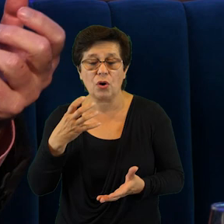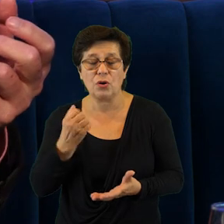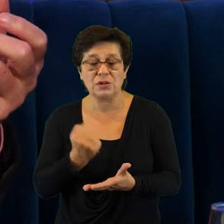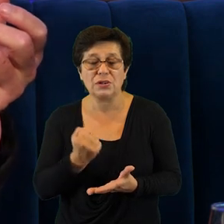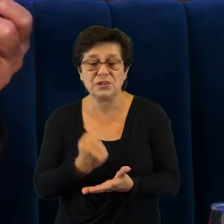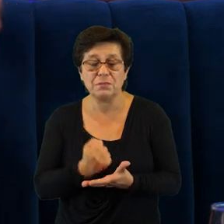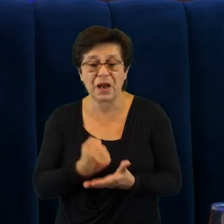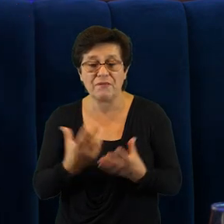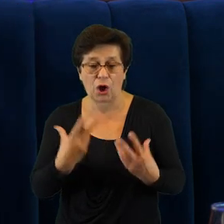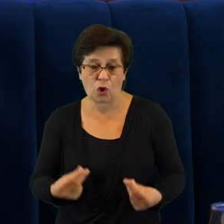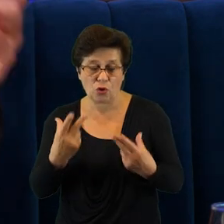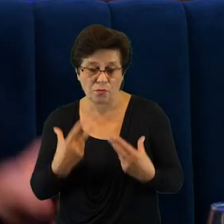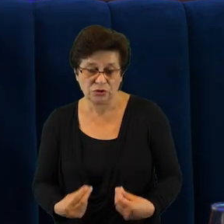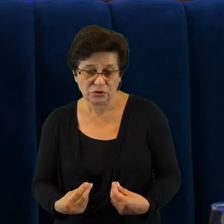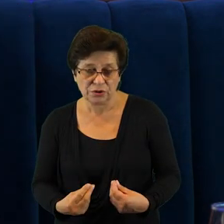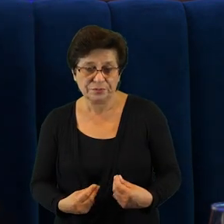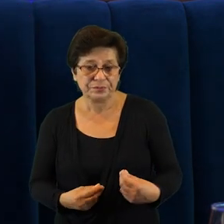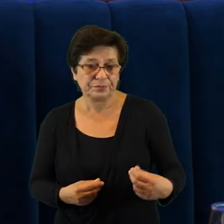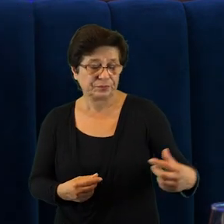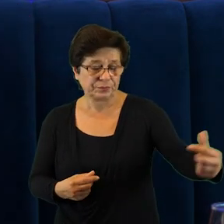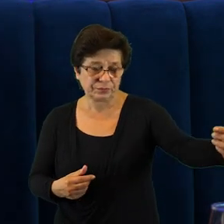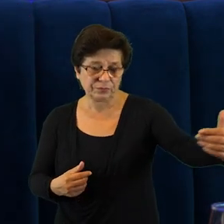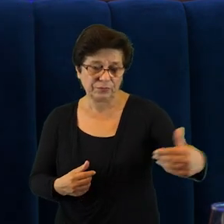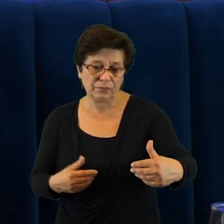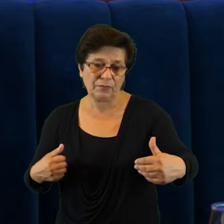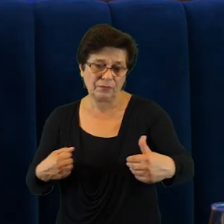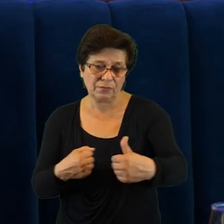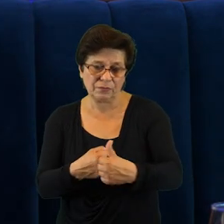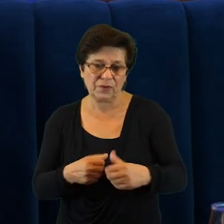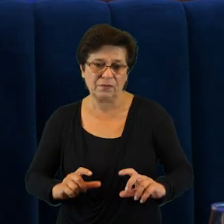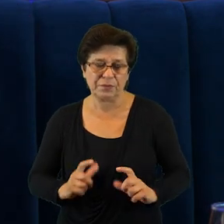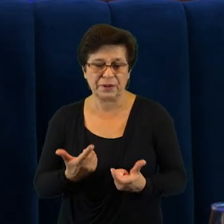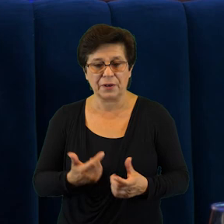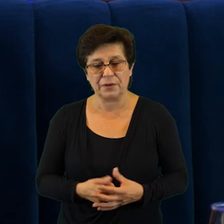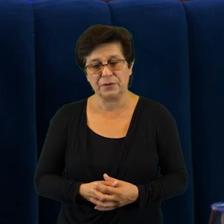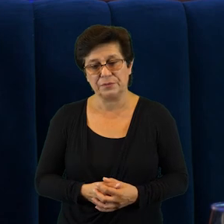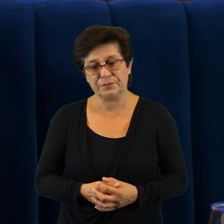więc to jakby taki też ma trochę posmak absurdalny, czy symboliczny.